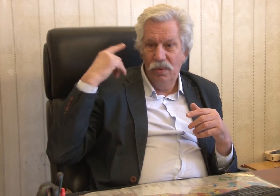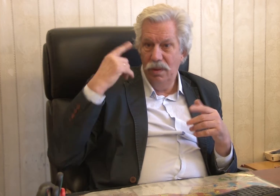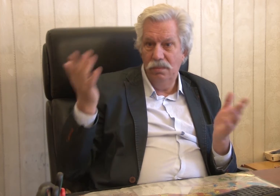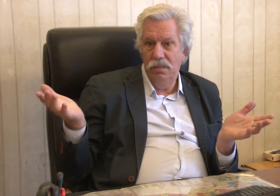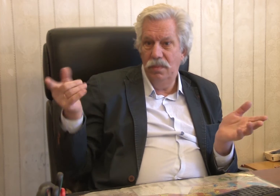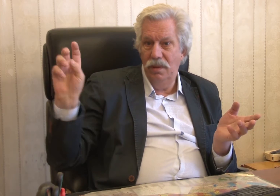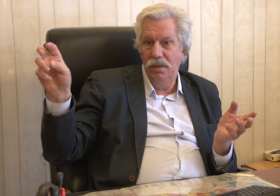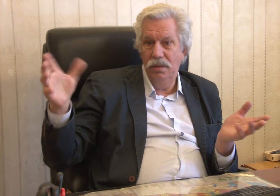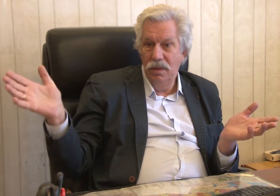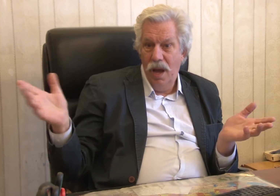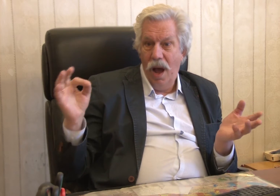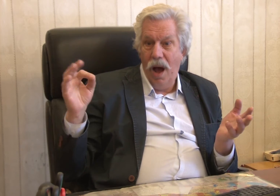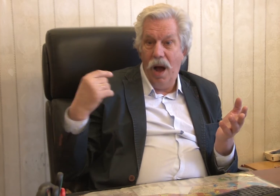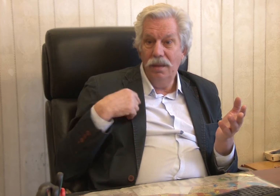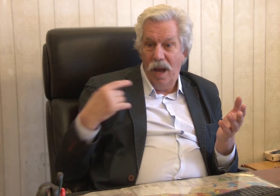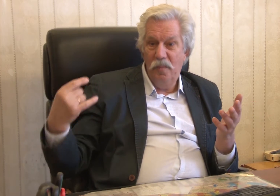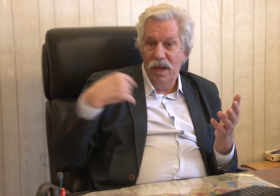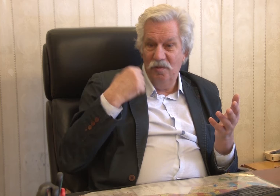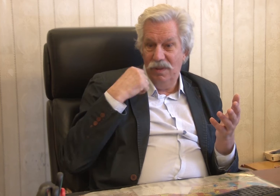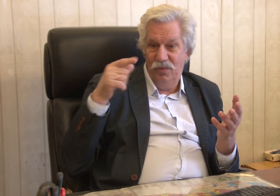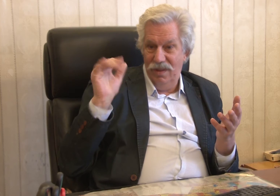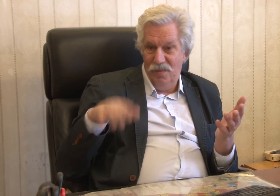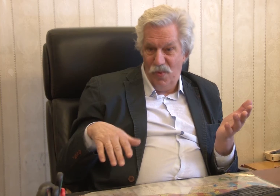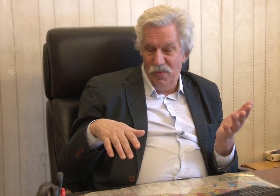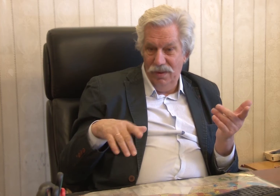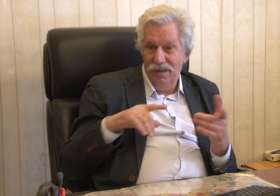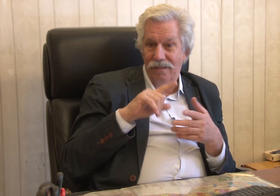для глухих они не доступны, а ездить в Москву в ТМЖ не все могут.